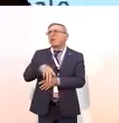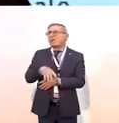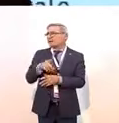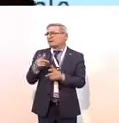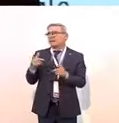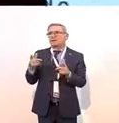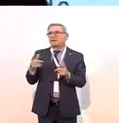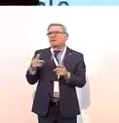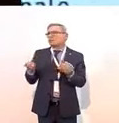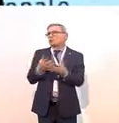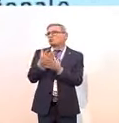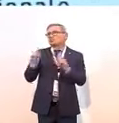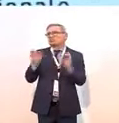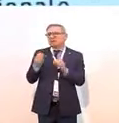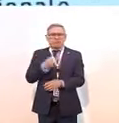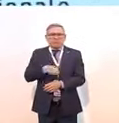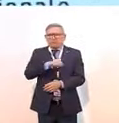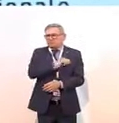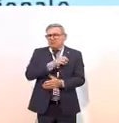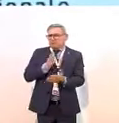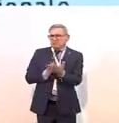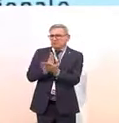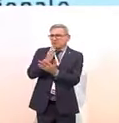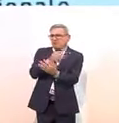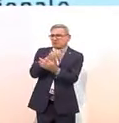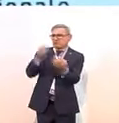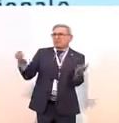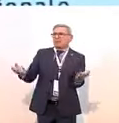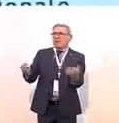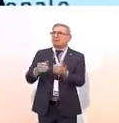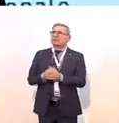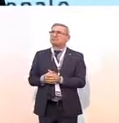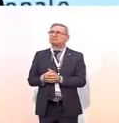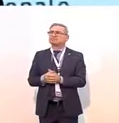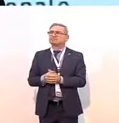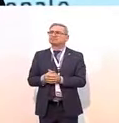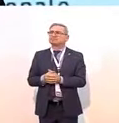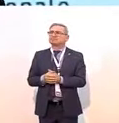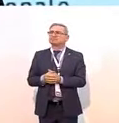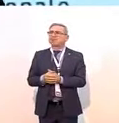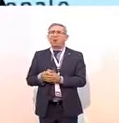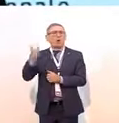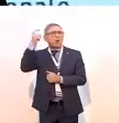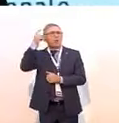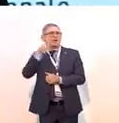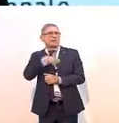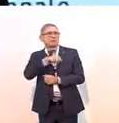tanto la Spagna andava bene. Il governo spagnolo non c’era perché c’era una paralisi istituzionale?